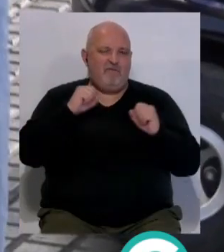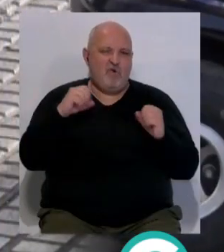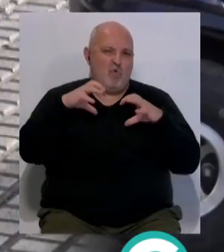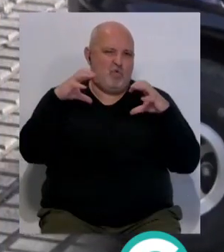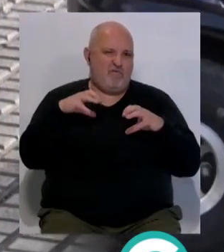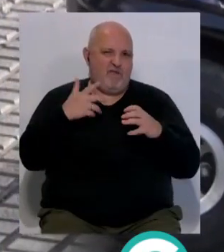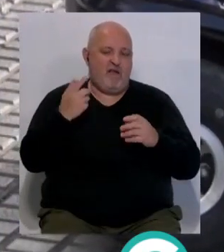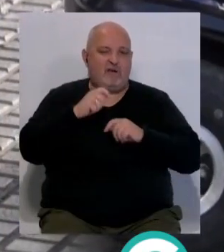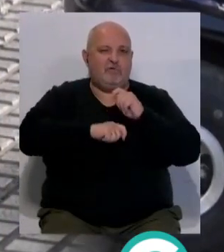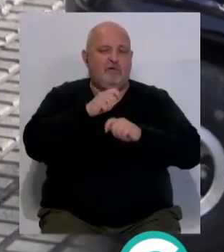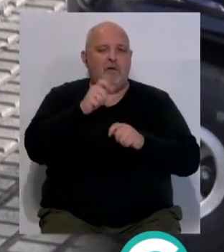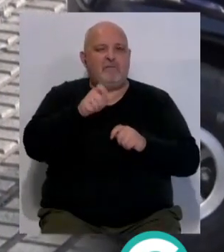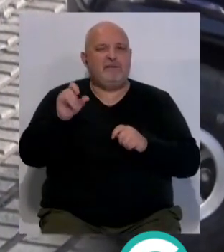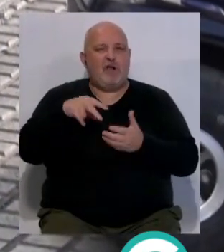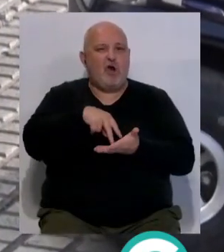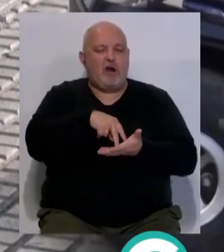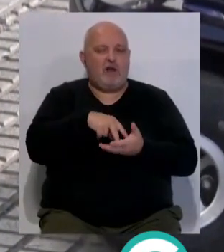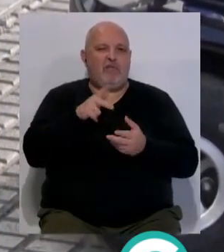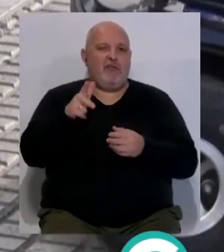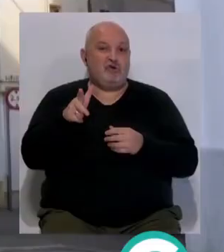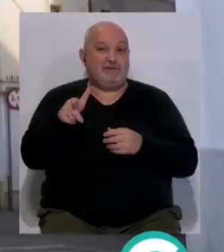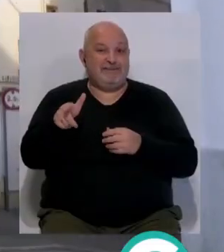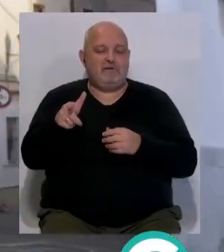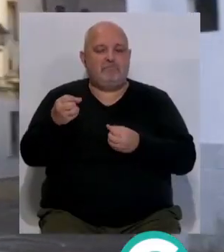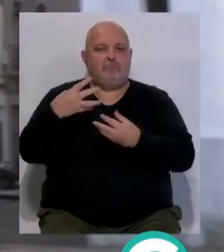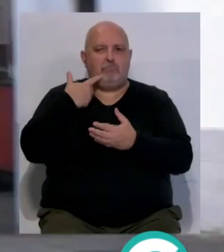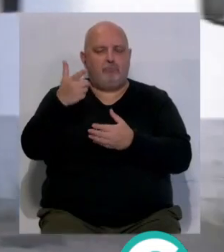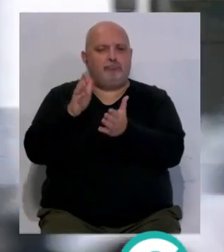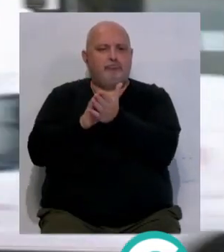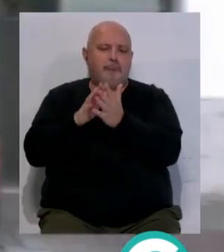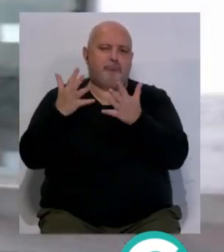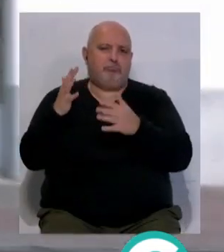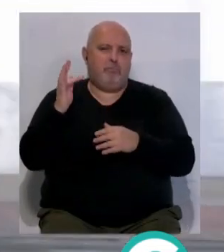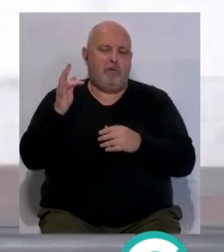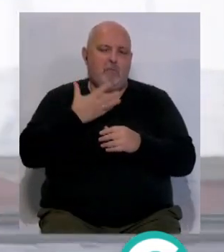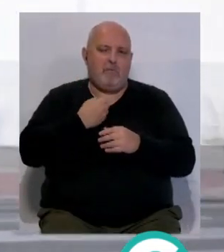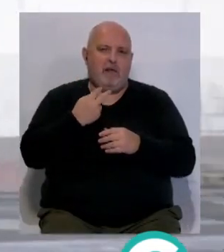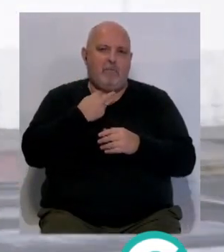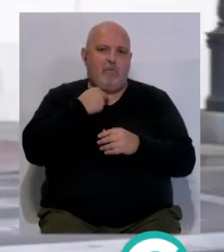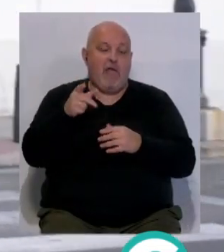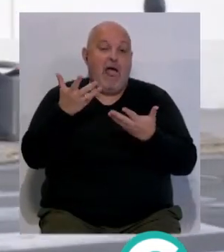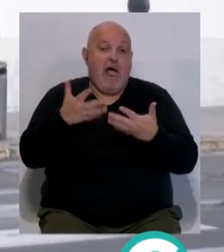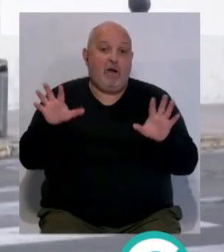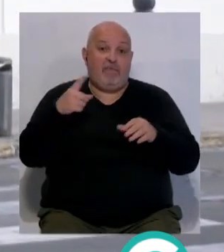asociaciones como personas sin hogar con derechos aplauden esta ina municipal Aunque según apuntan